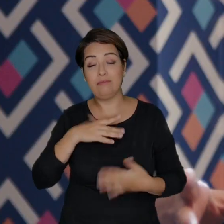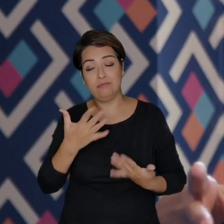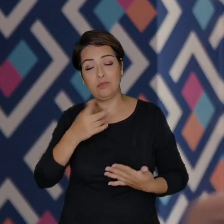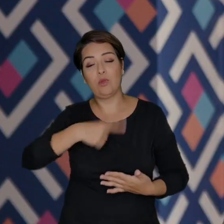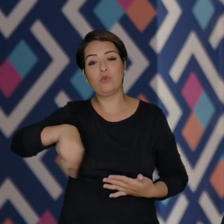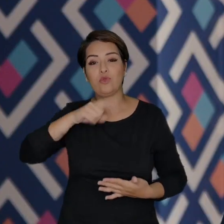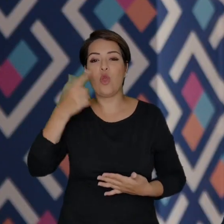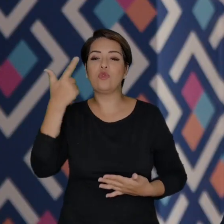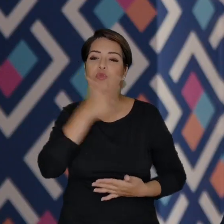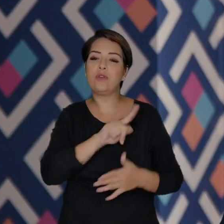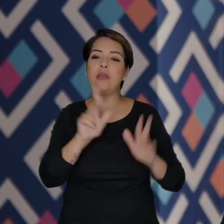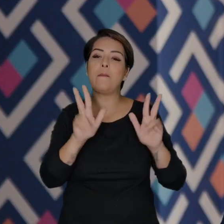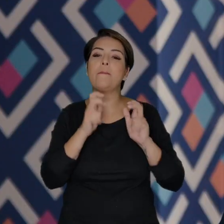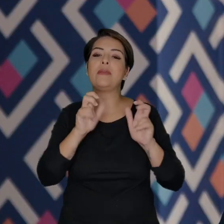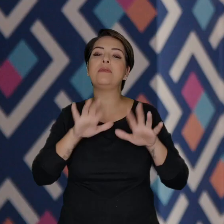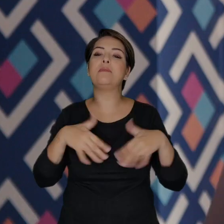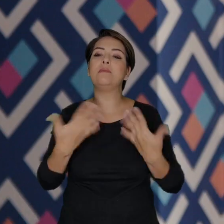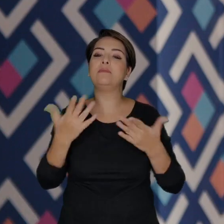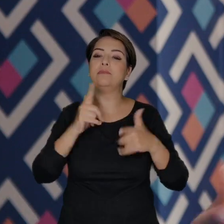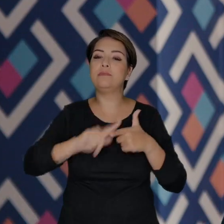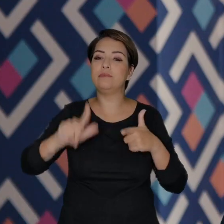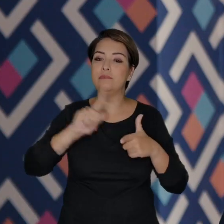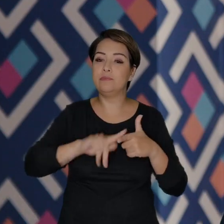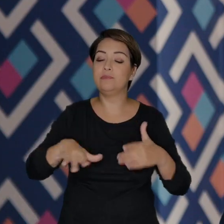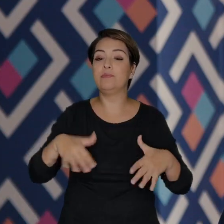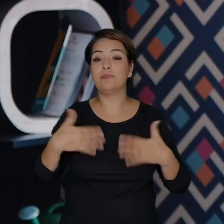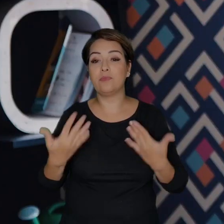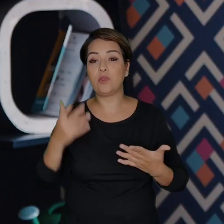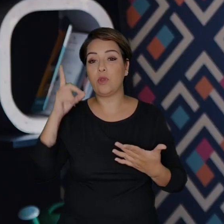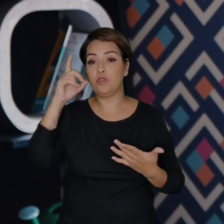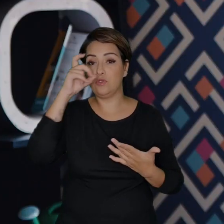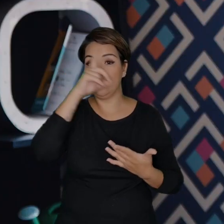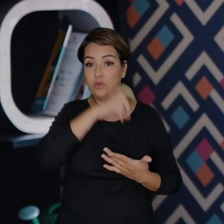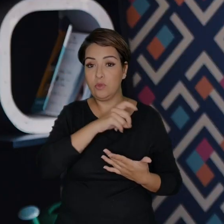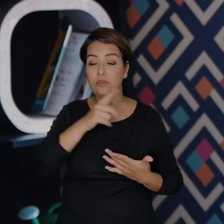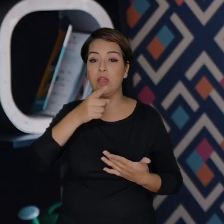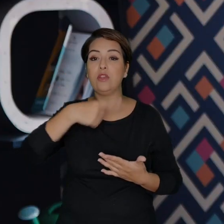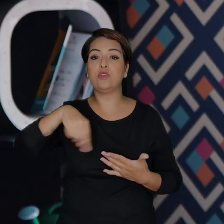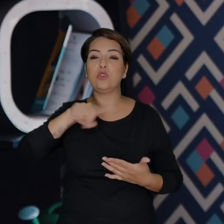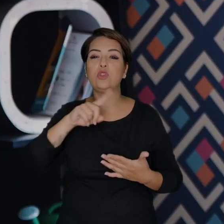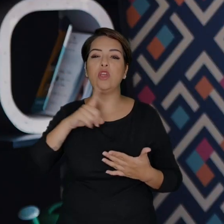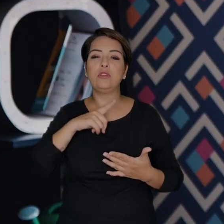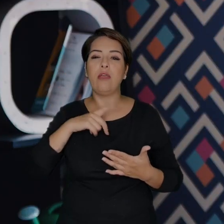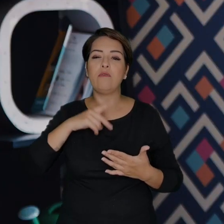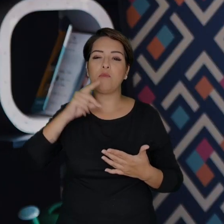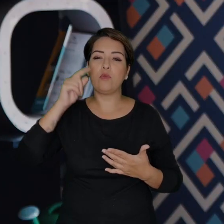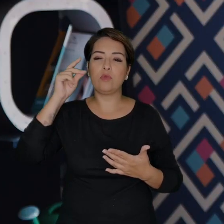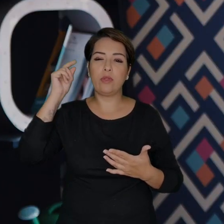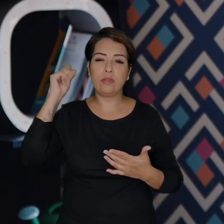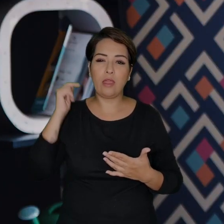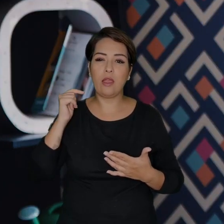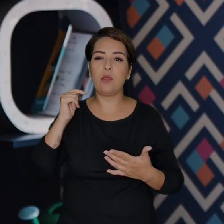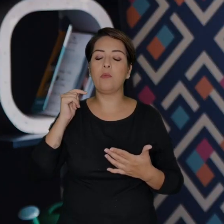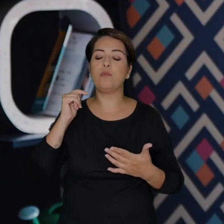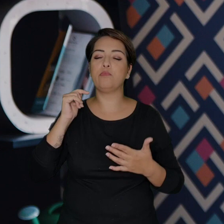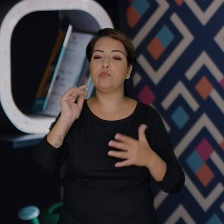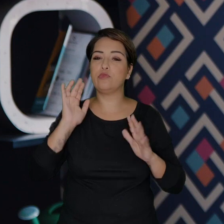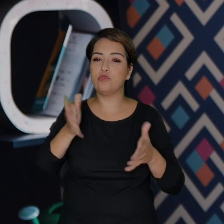a gente consegue identificar os problemas. A dificuldade é que a gente ficou muito tempo